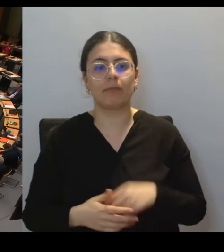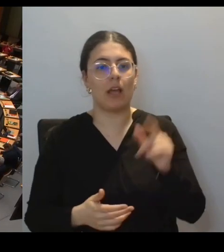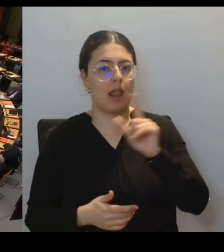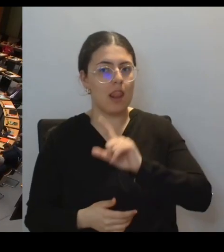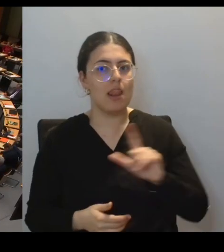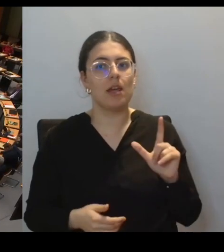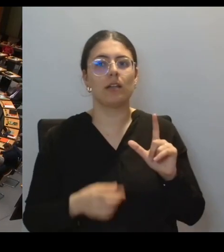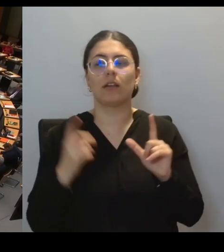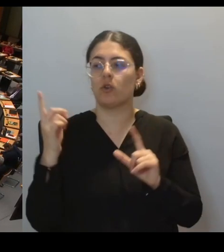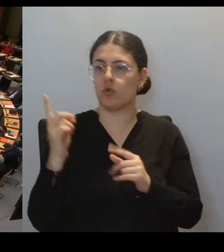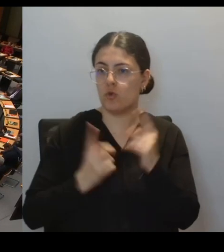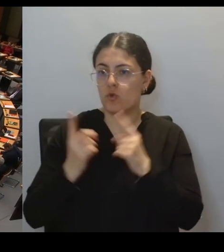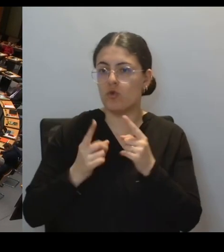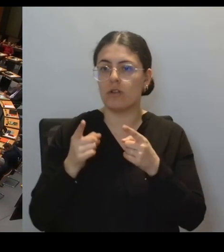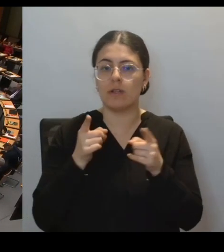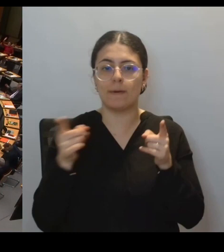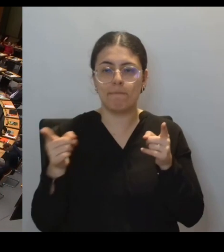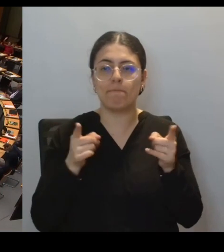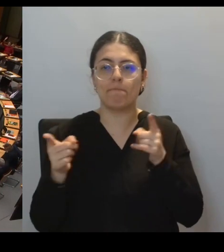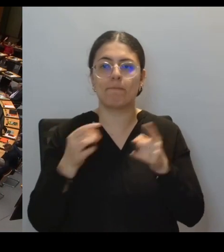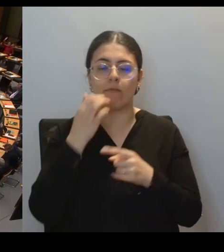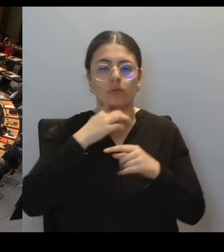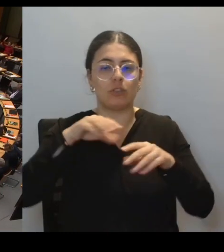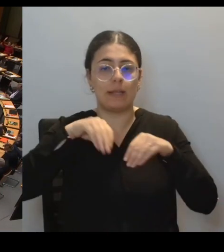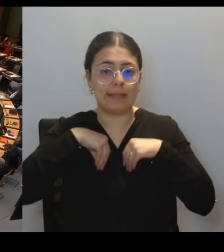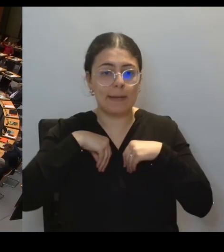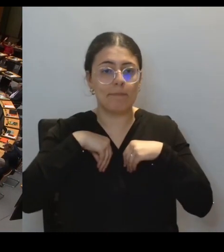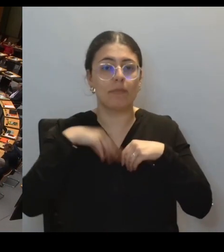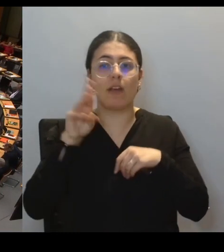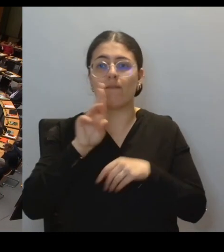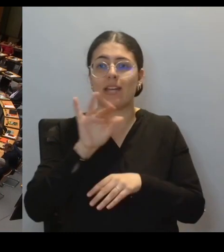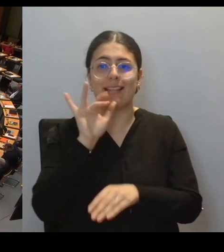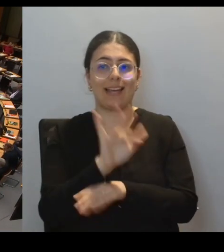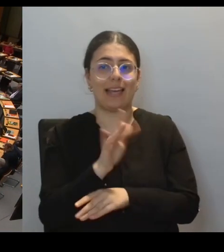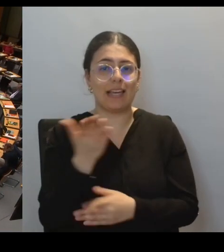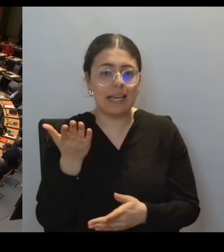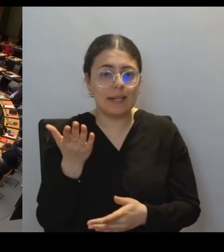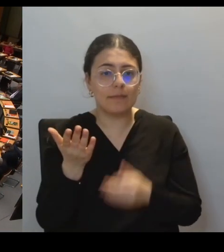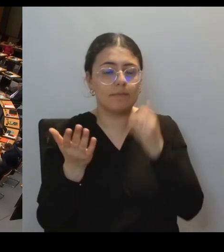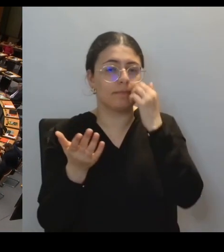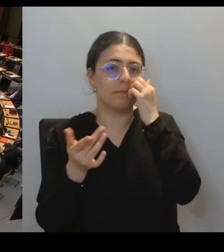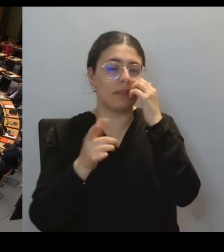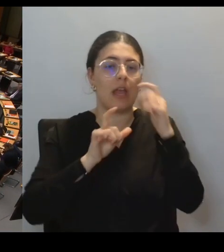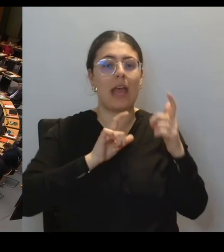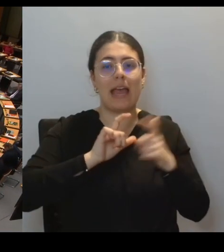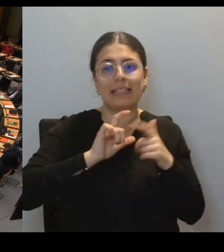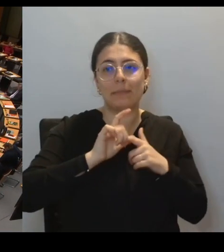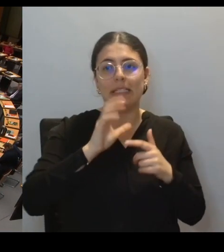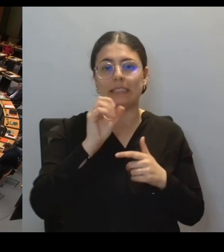Wer stimmt dagegen? Das sind die Fraktionen SPD, CDU, AfD sowie ein fraktionsloser Abgeordneter.